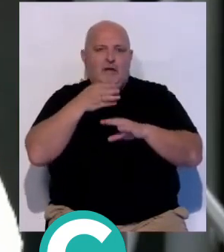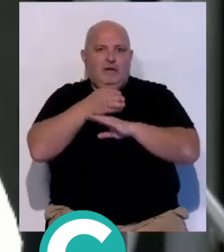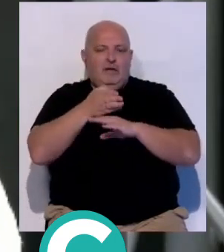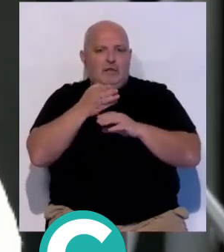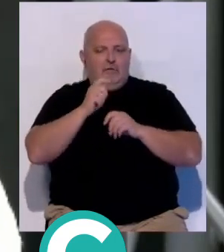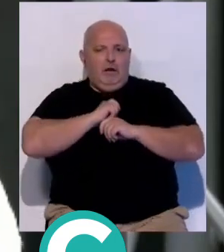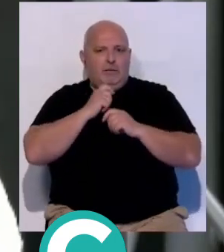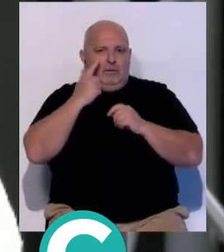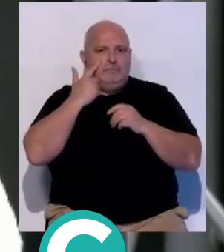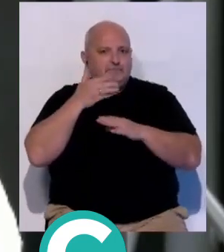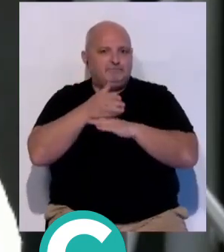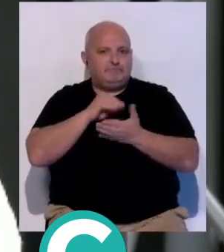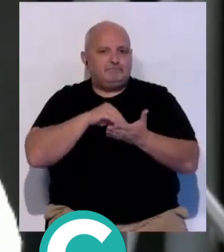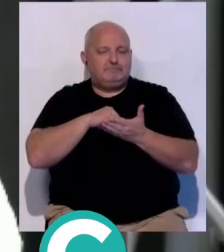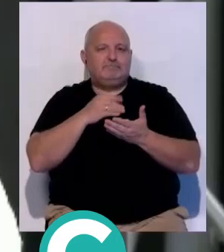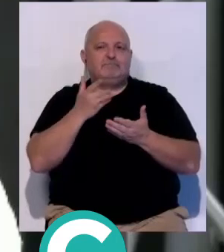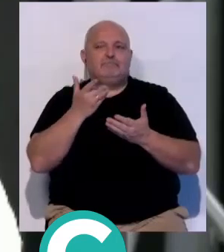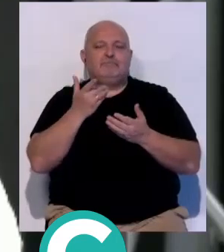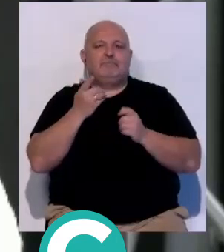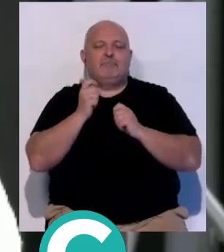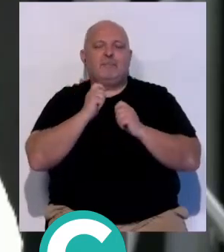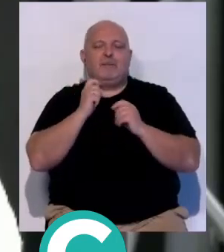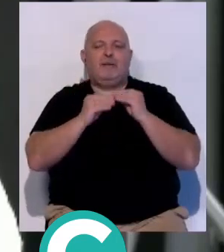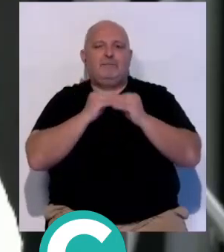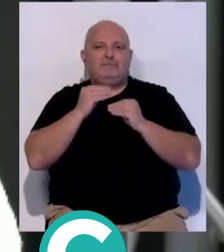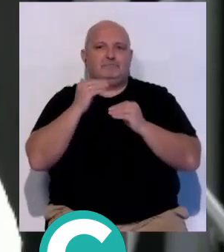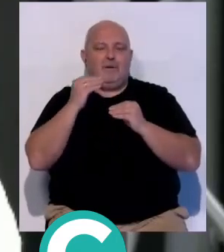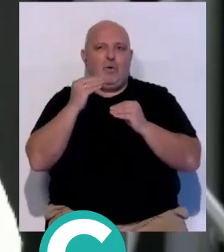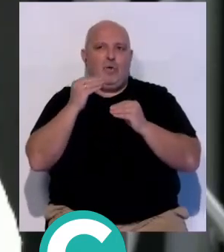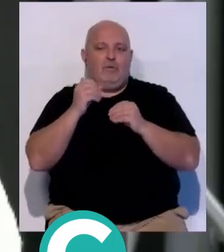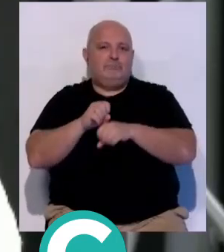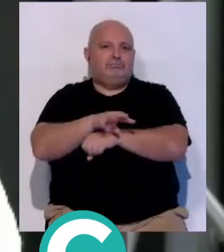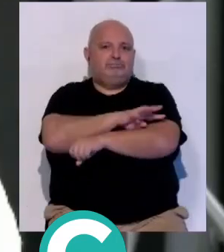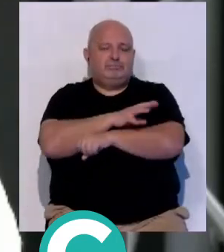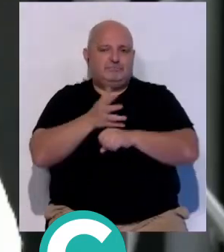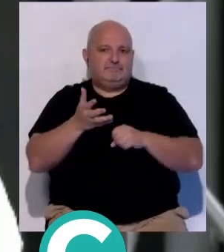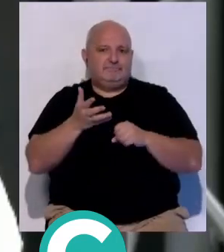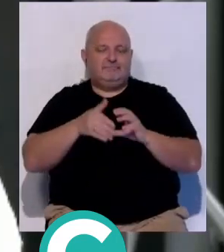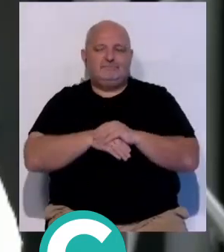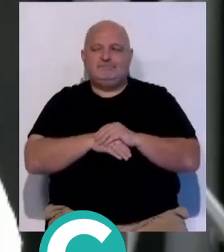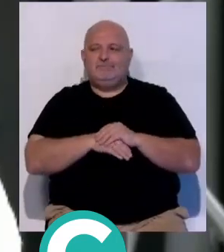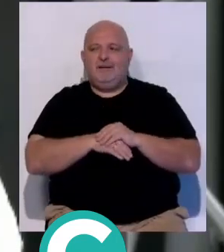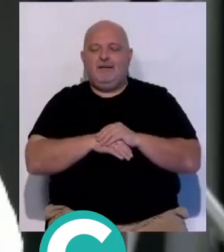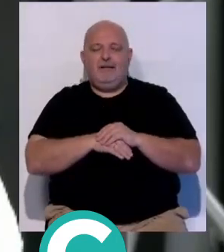caen Dos lágrimas casi o sea se me riza el cabello o el sabes cuando tenía 19